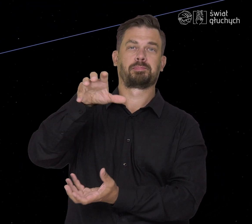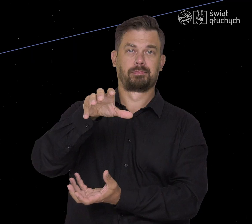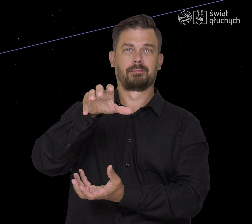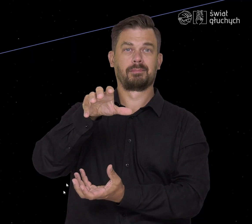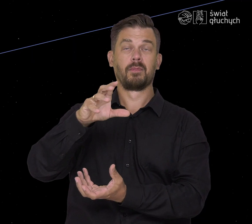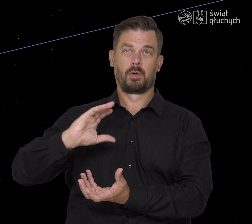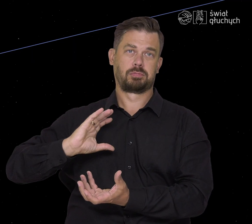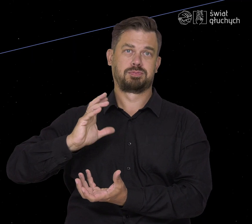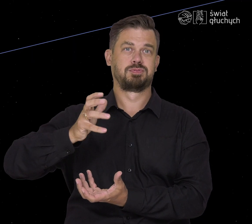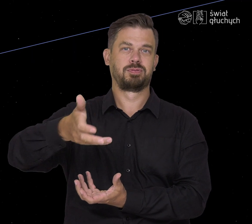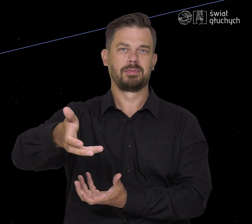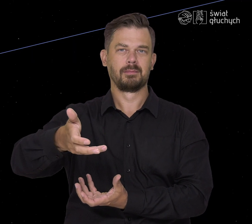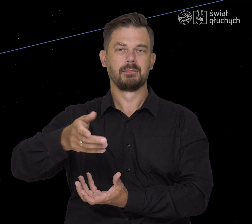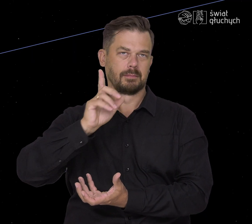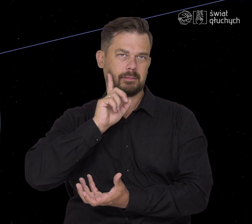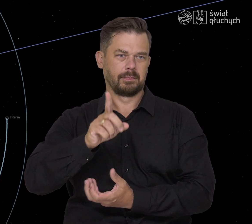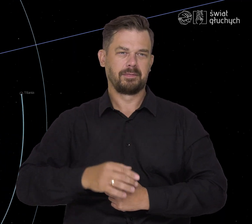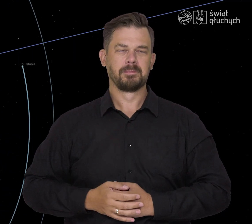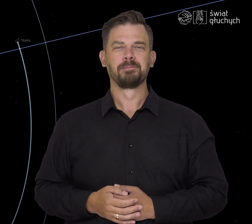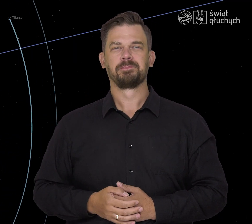musiał uderzyć w Urana i dosłownie przewrócić go na bok.